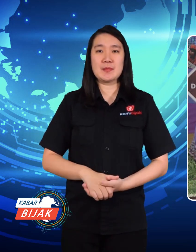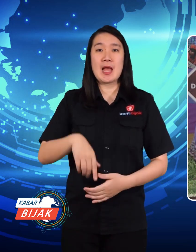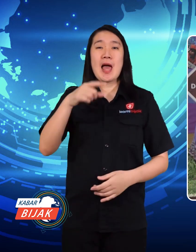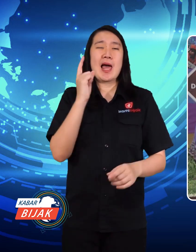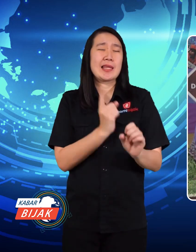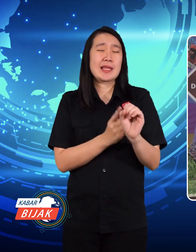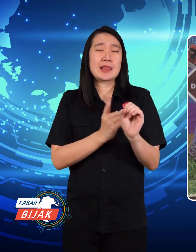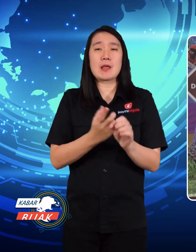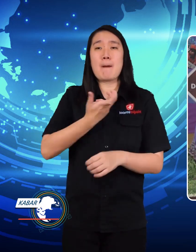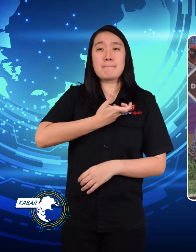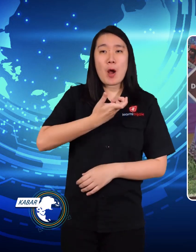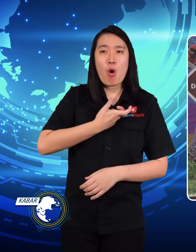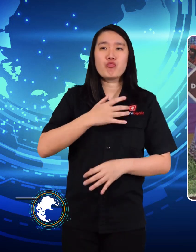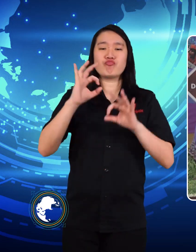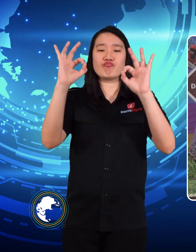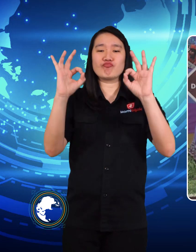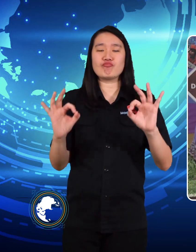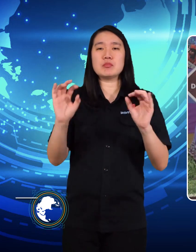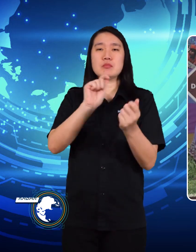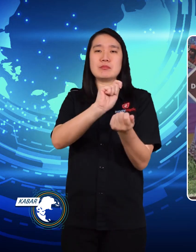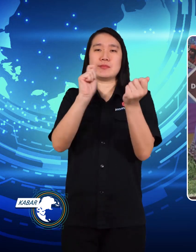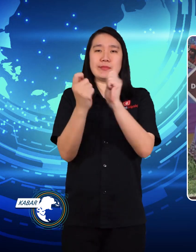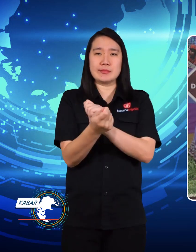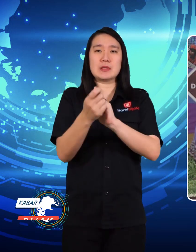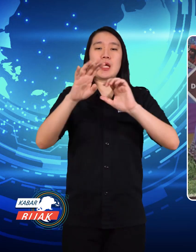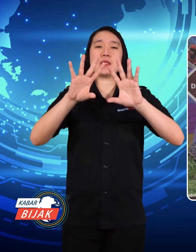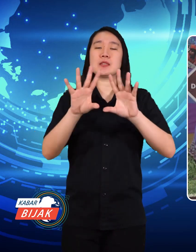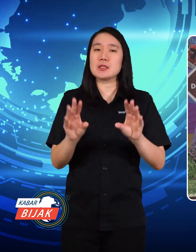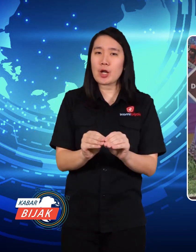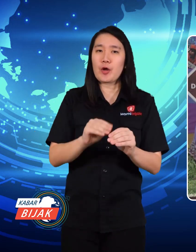Intinya mau menjadikan pendidikan menjadi inklusif,